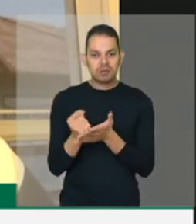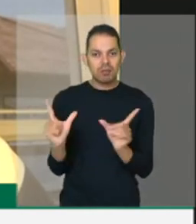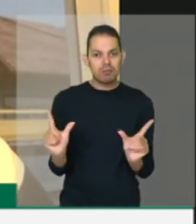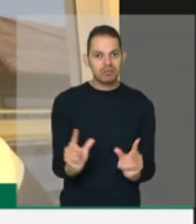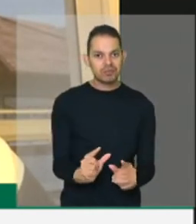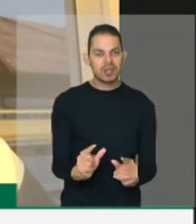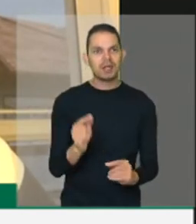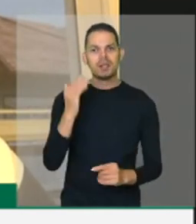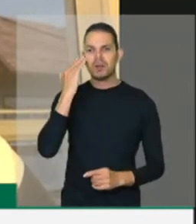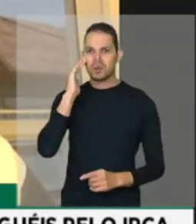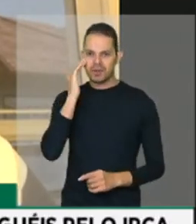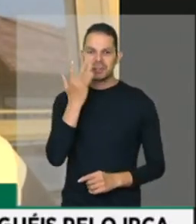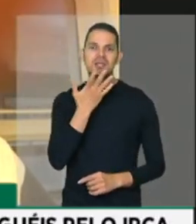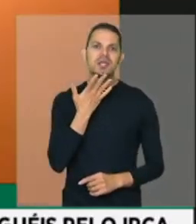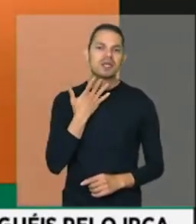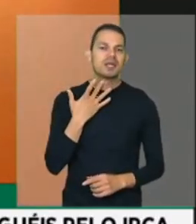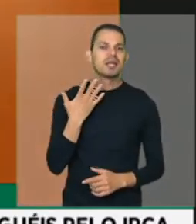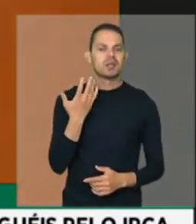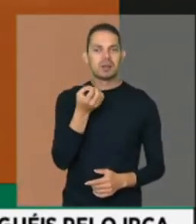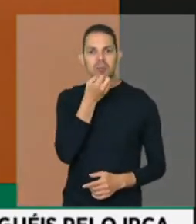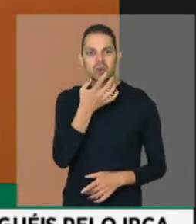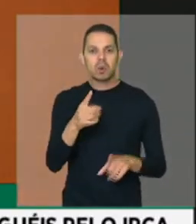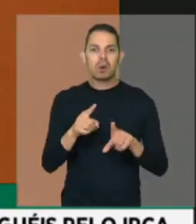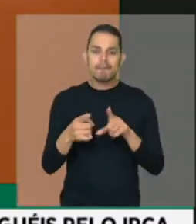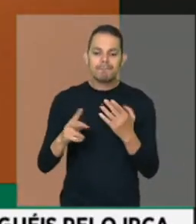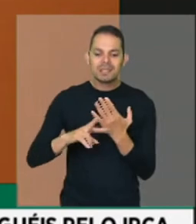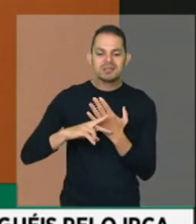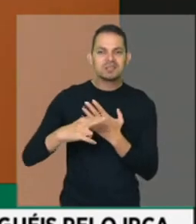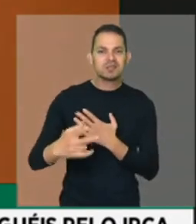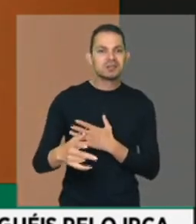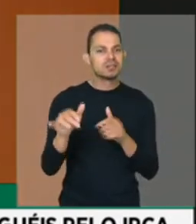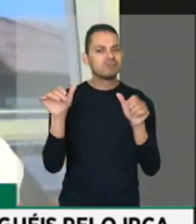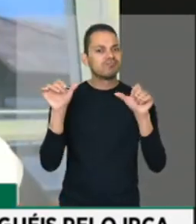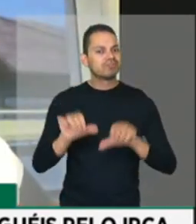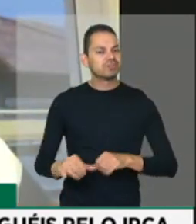INTENÇÃO É BOA MAS AS CONSEQUÊNCIAS SÃO DRÁ STICAS. LOCADORES E LOCATÁ